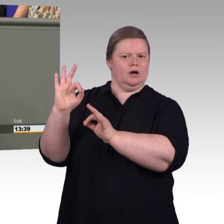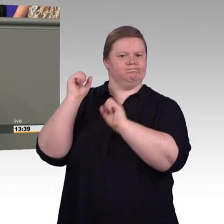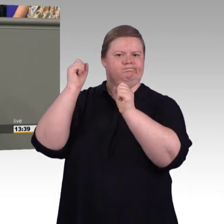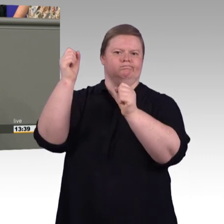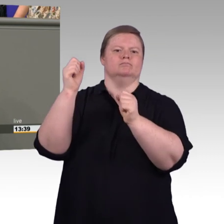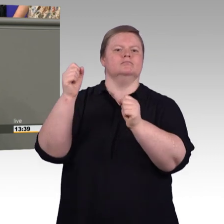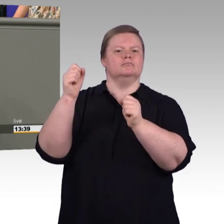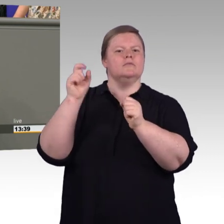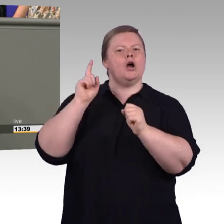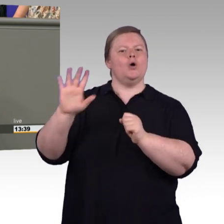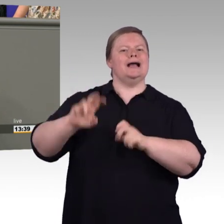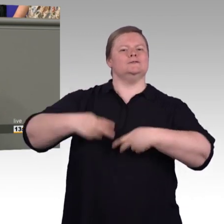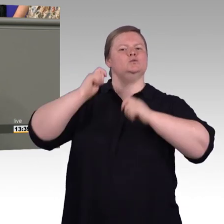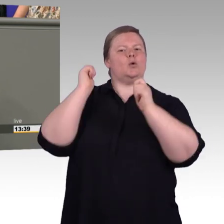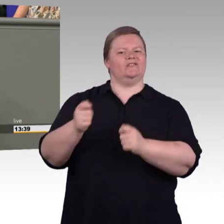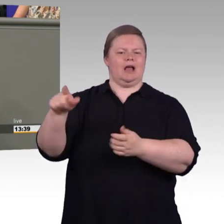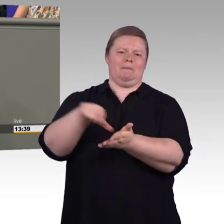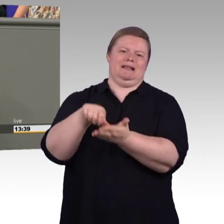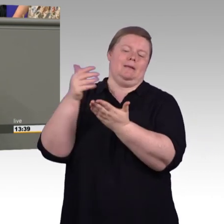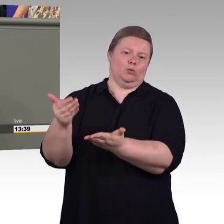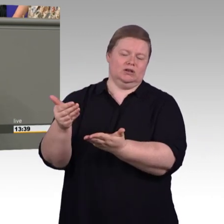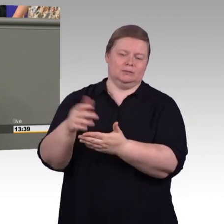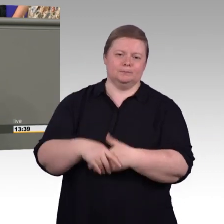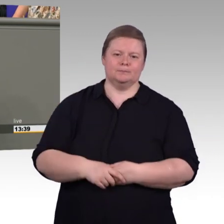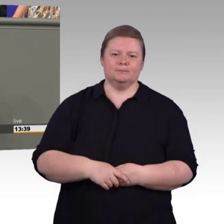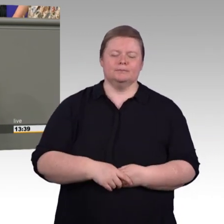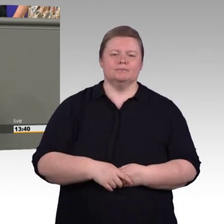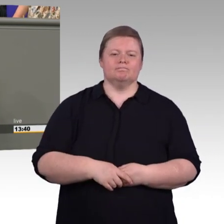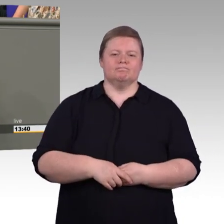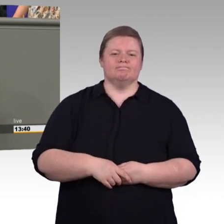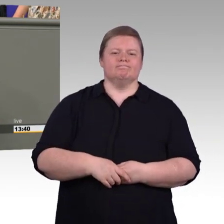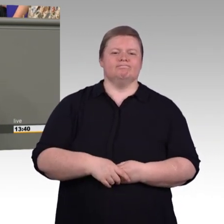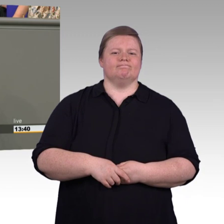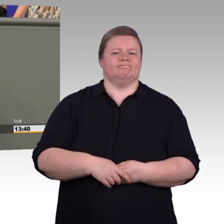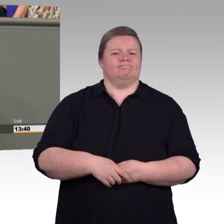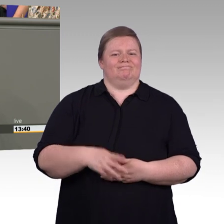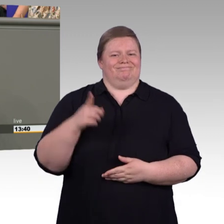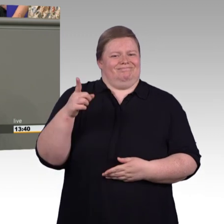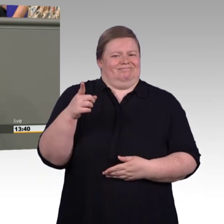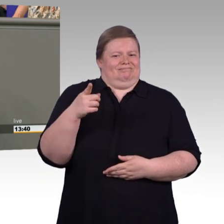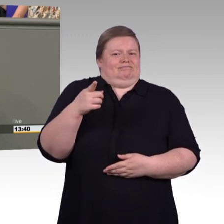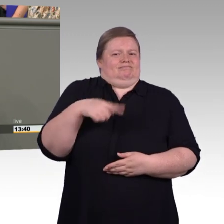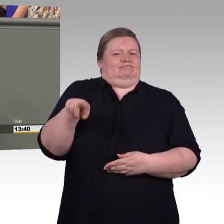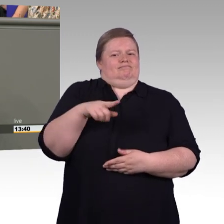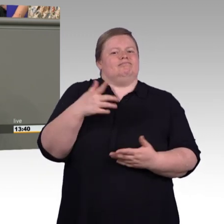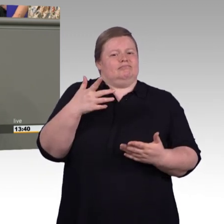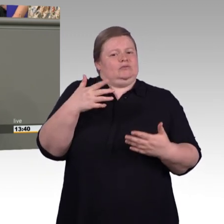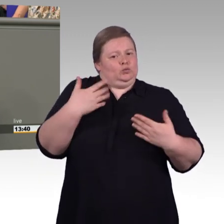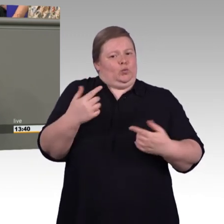dass wir einerseits Kinder mit ihren besonderen Lebenssituationen haben und andererseits